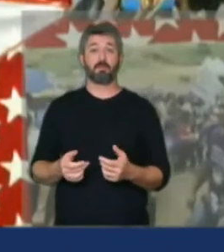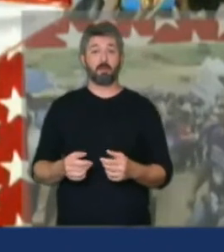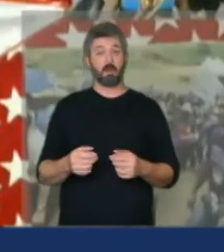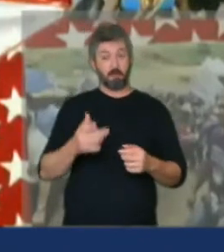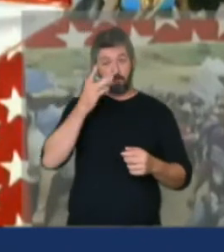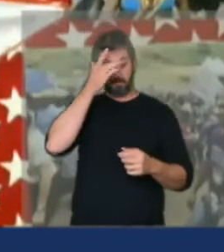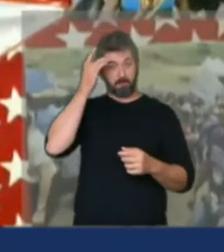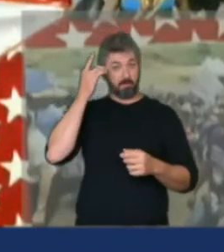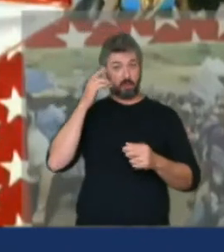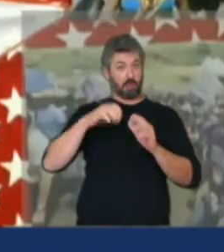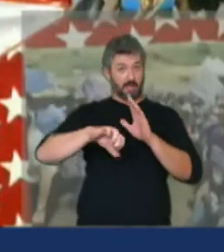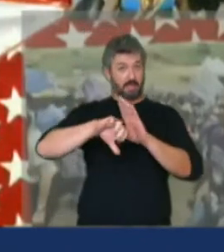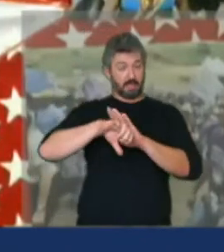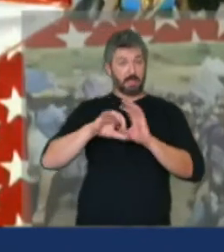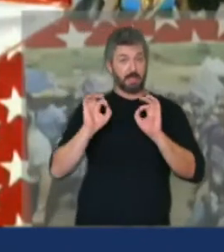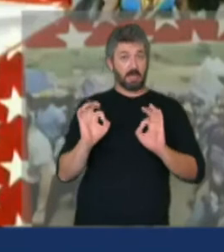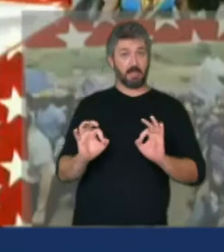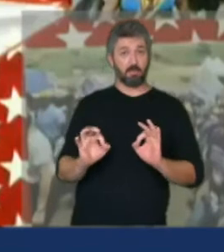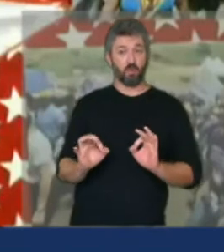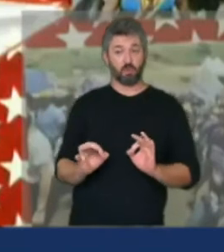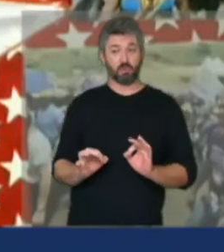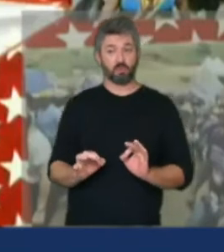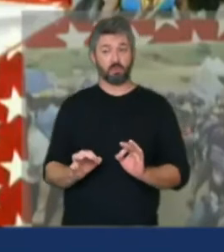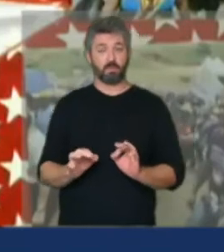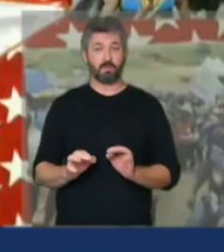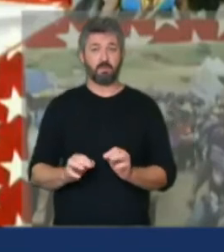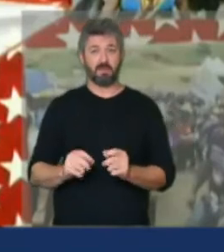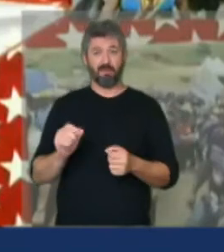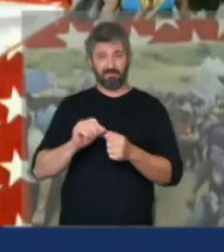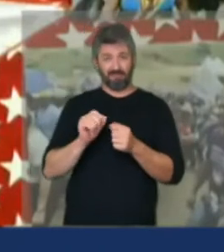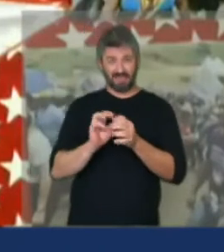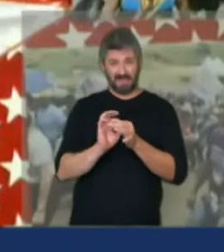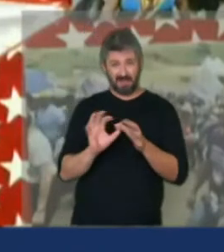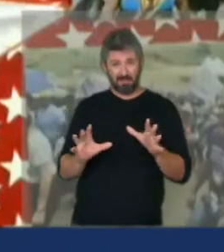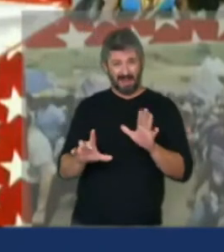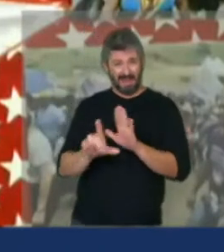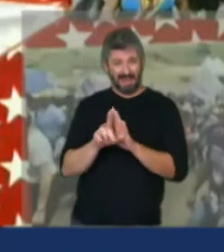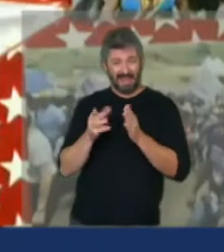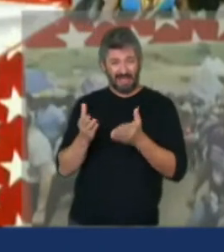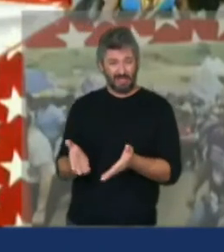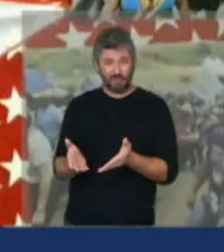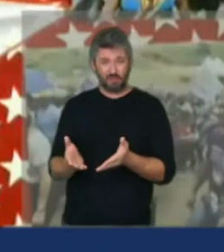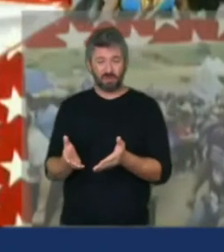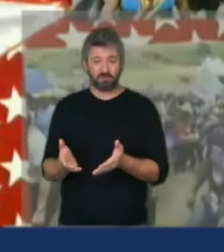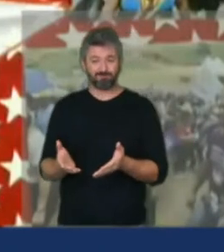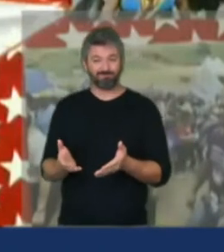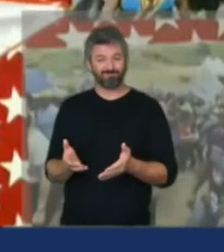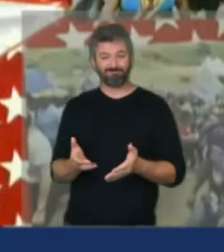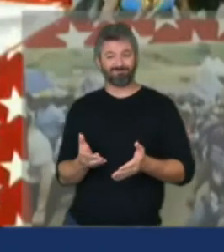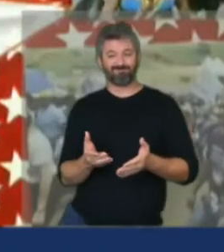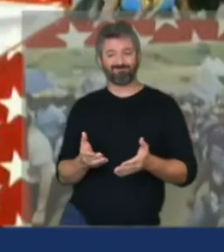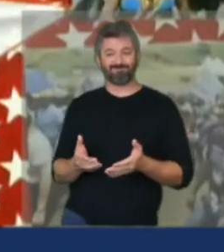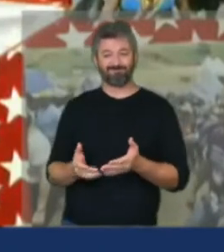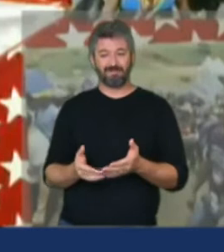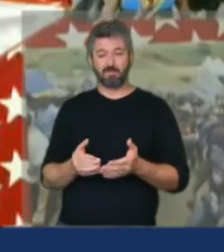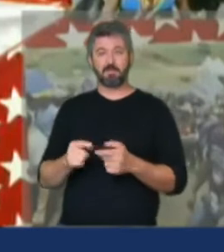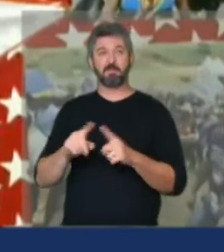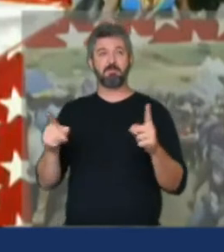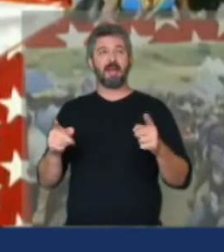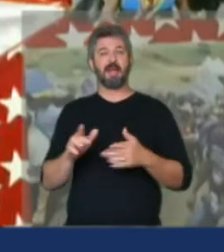E GARIMPEIROS ILEGAIS. REGULARIZAR TUDO ISSO DESTA MANEIRA SEM PRECISAR DE